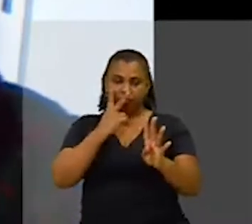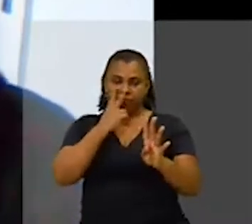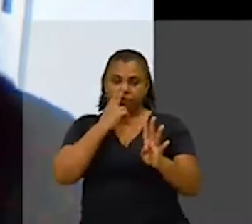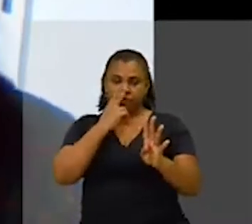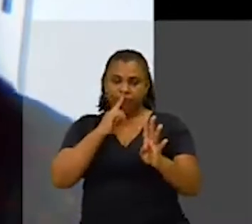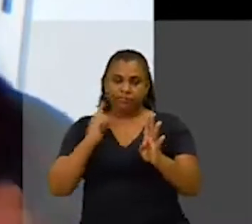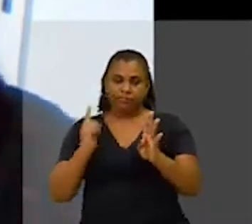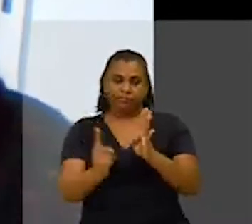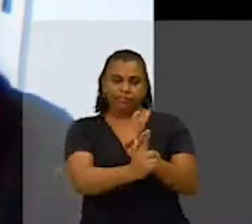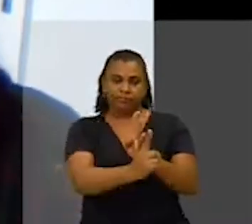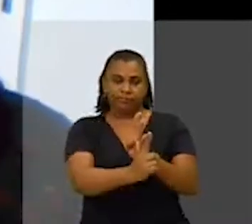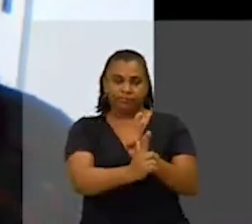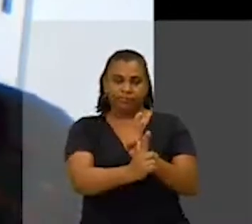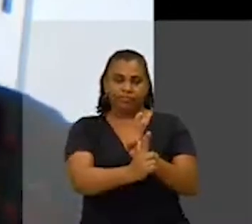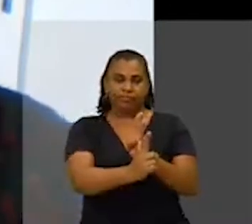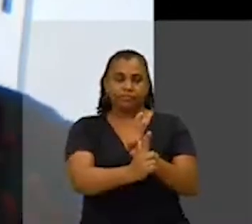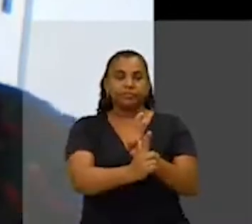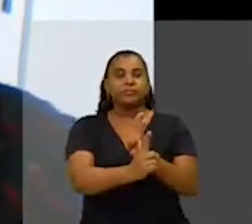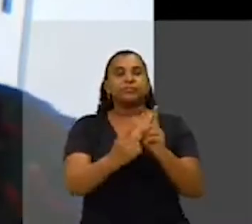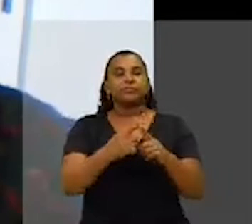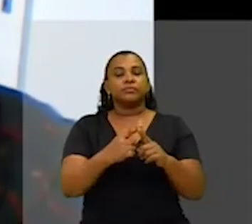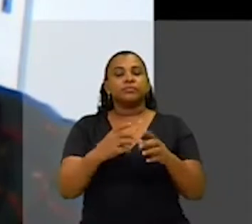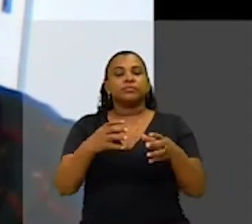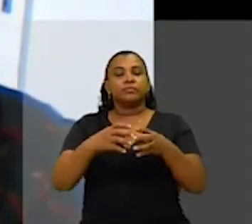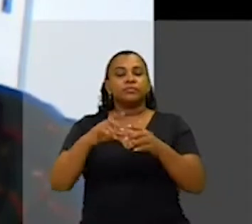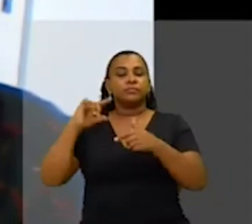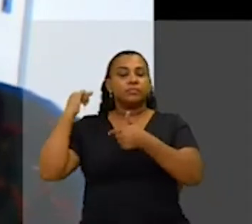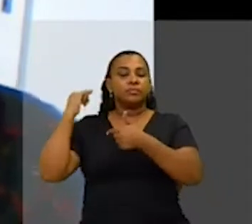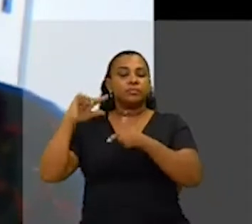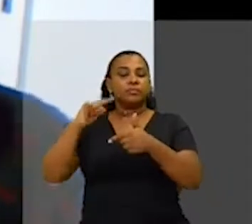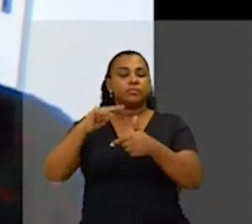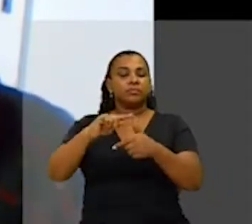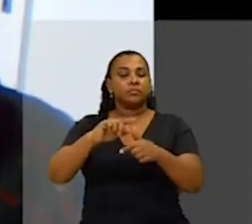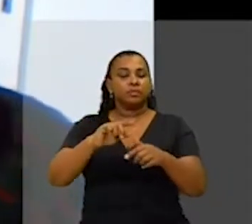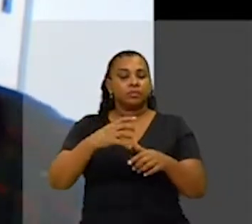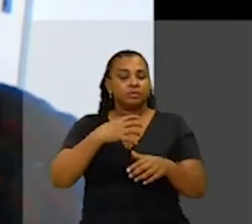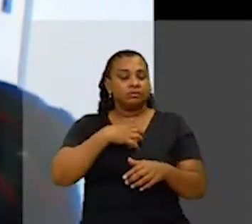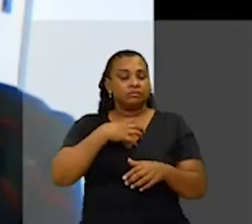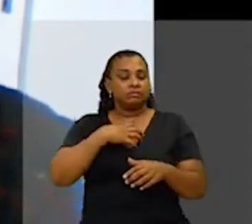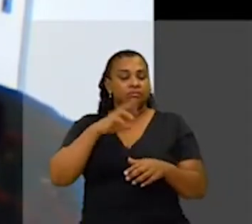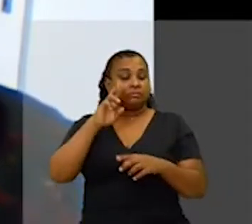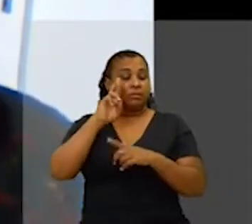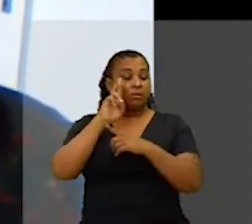e avisar que já Cruz de grupos tradicionalmente sempre desse espaço e talvez sozinho talvez de